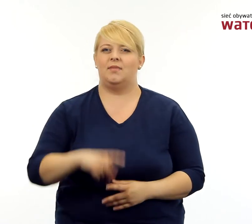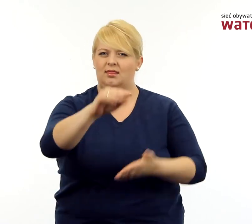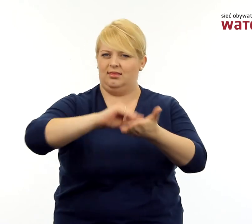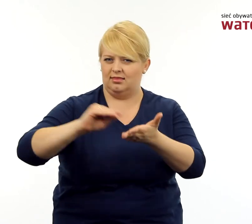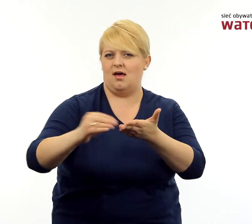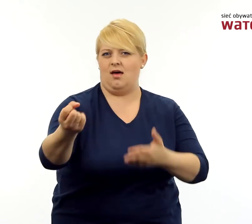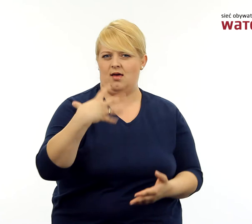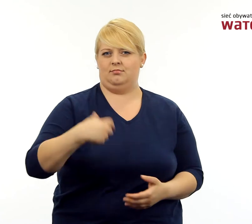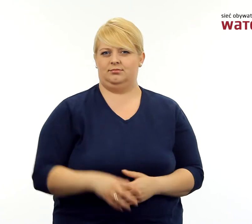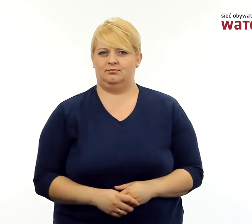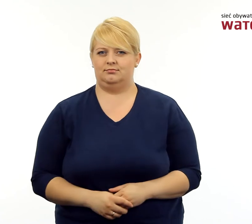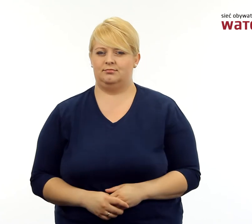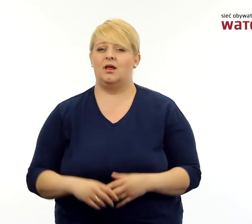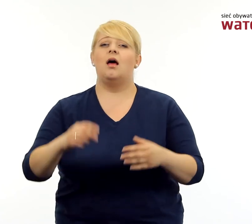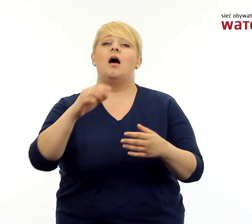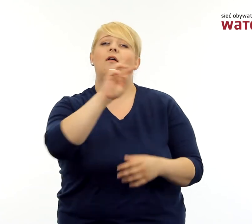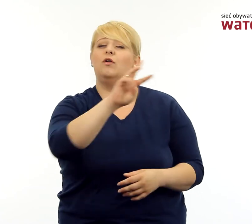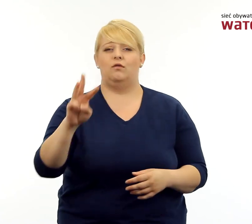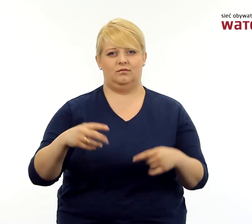napisz do nas na adres: